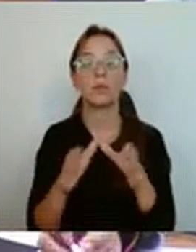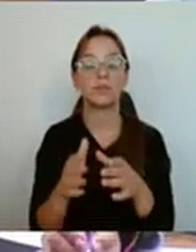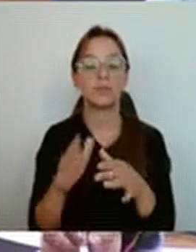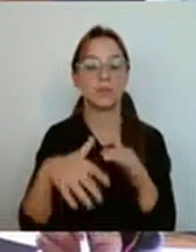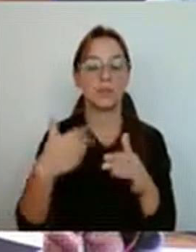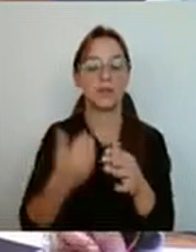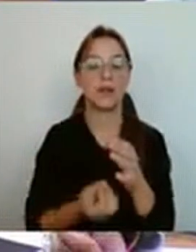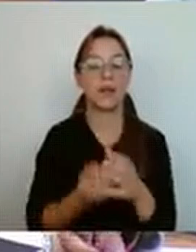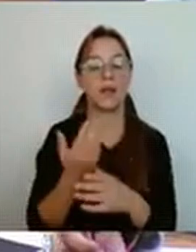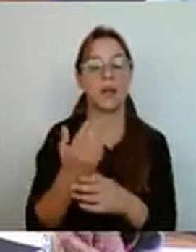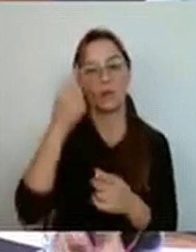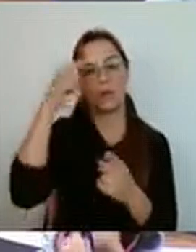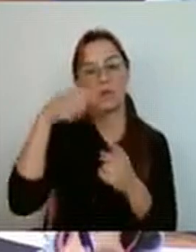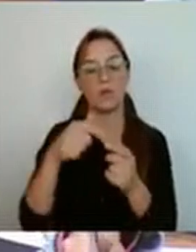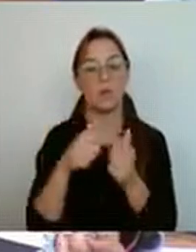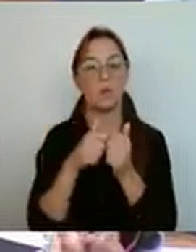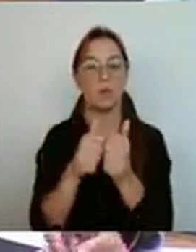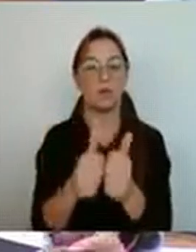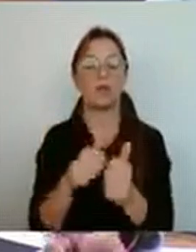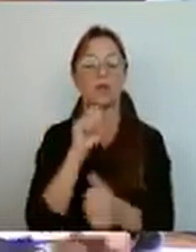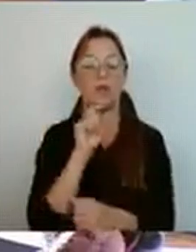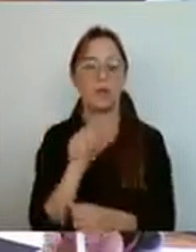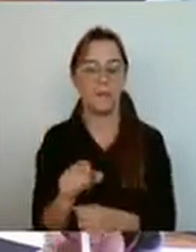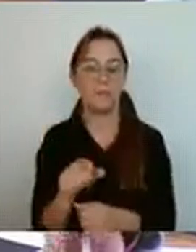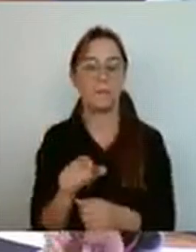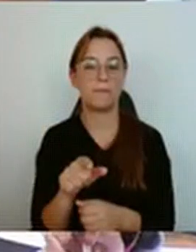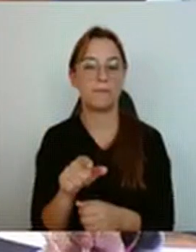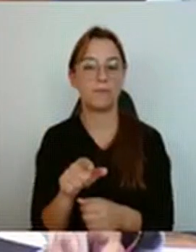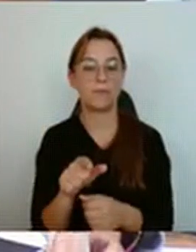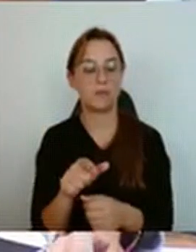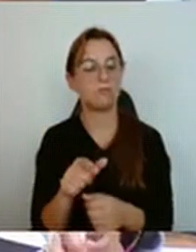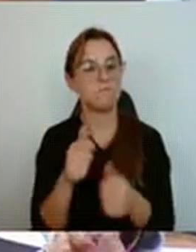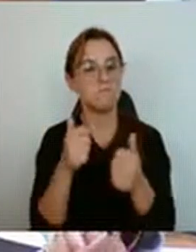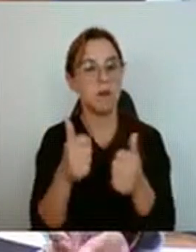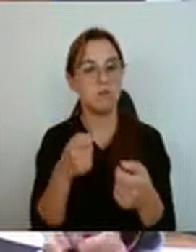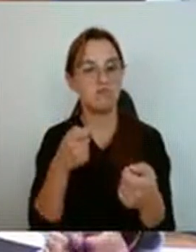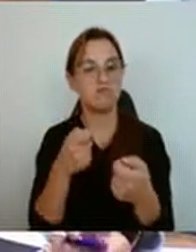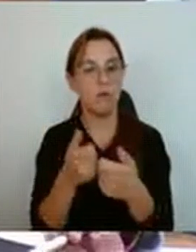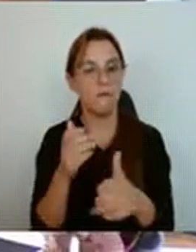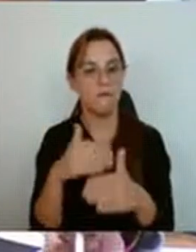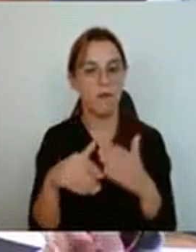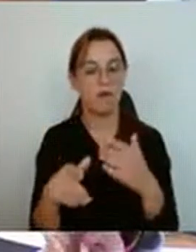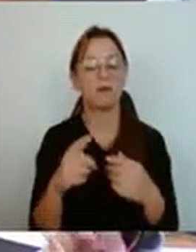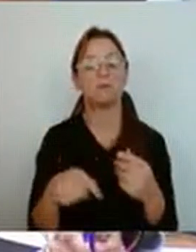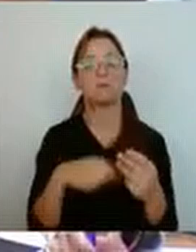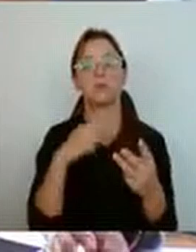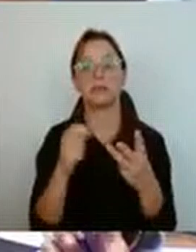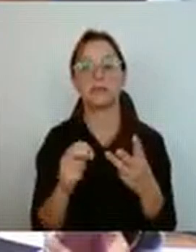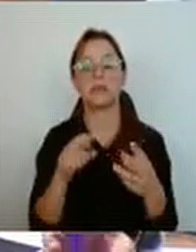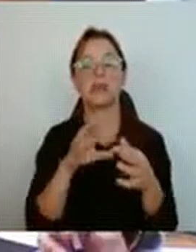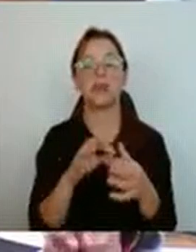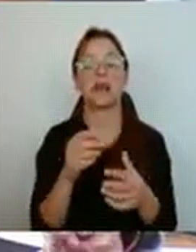possa ser adequadamente realizado? Terceiro, uma vez que a questão dos